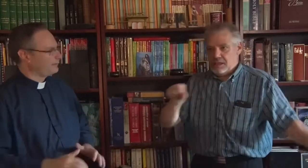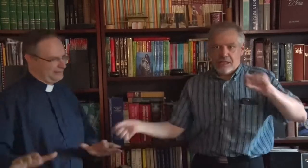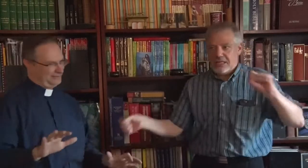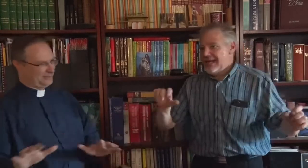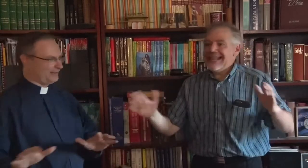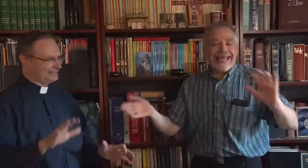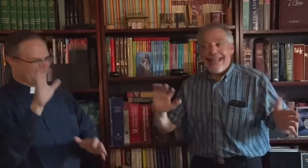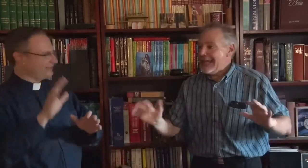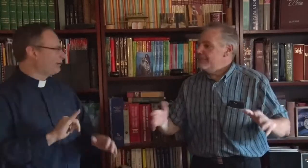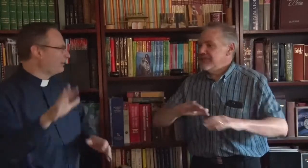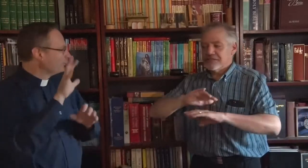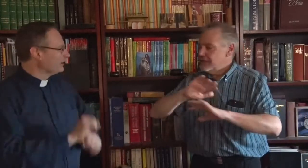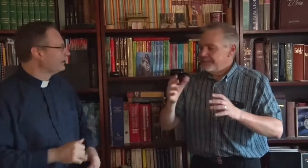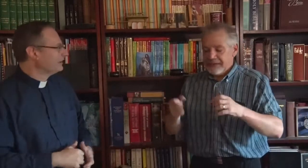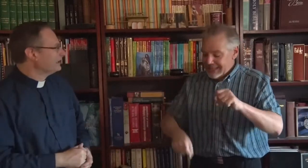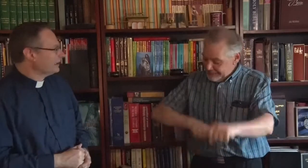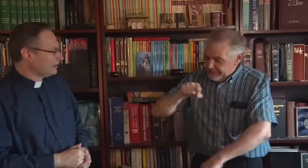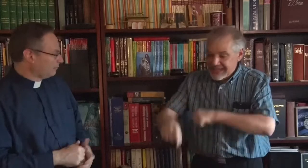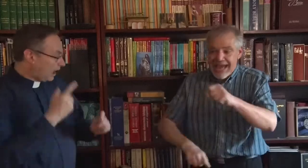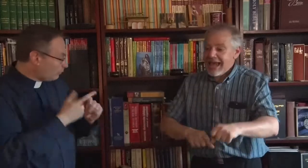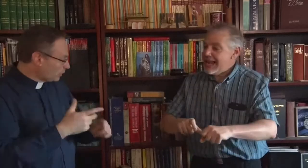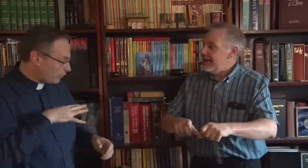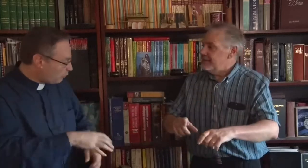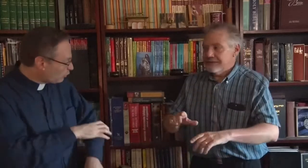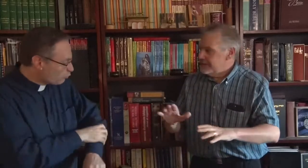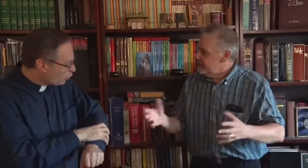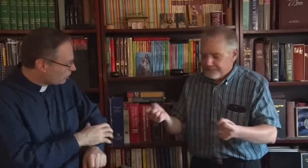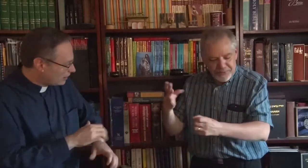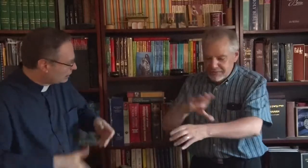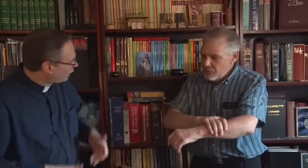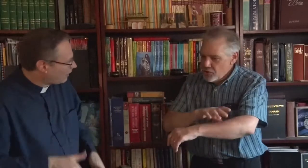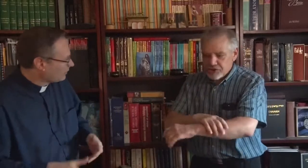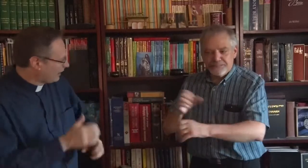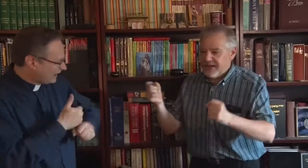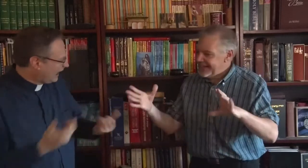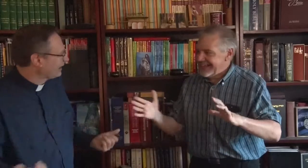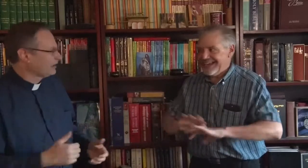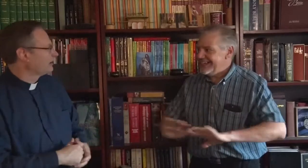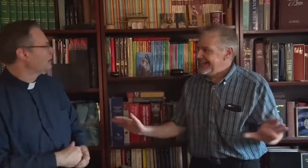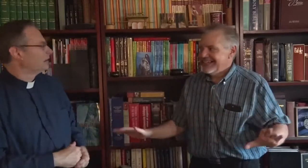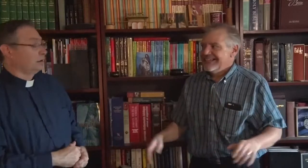Équilibre… Pédale… pas de muscle, pas rien…